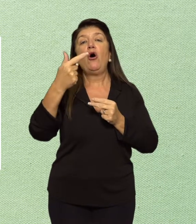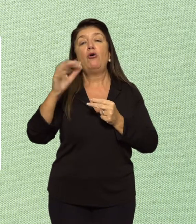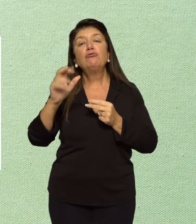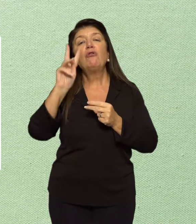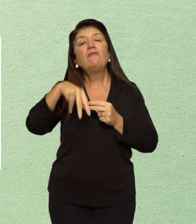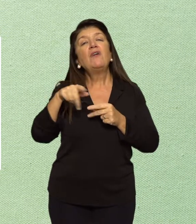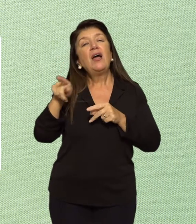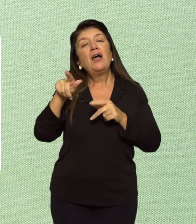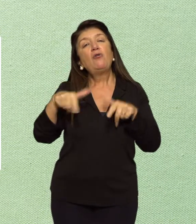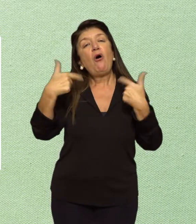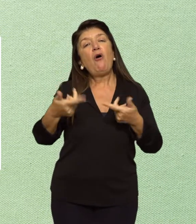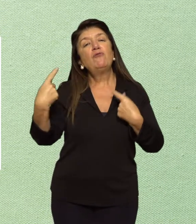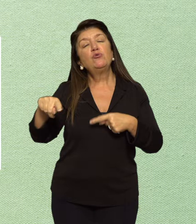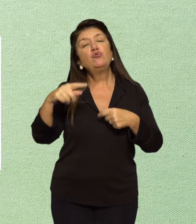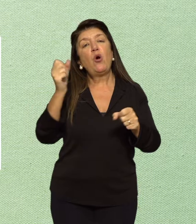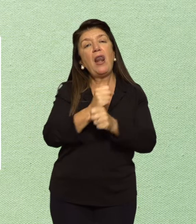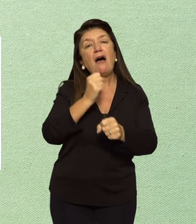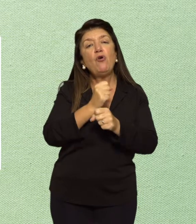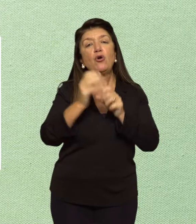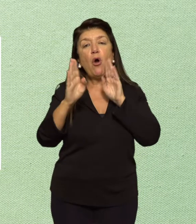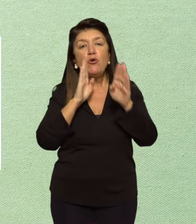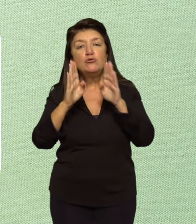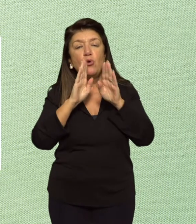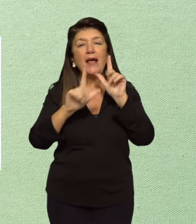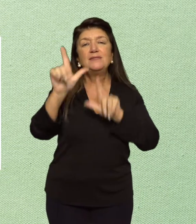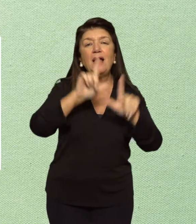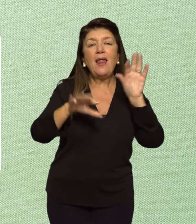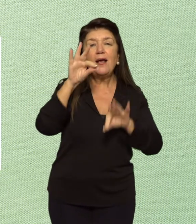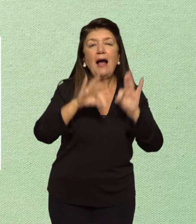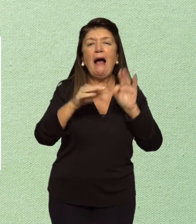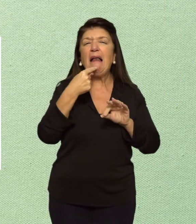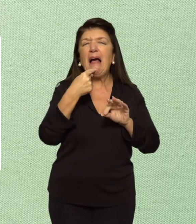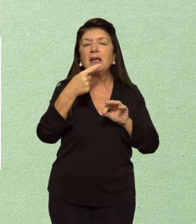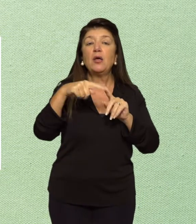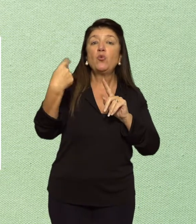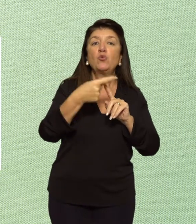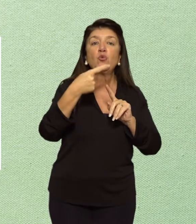lavoro e le consulenze legali per le vittime di violenza che arrivano al nostro sportello.